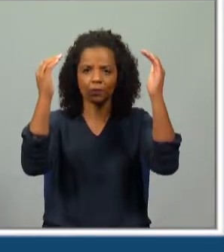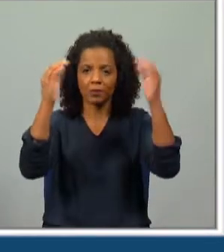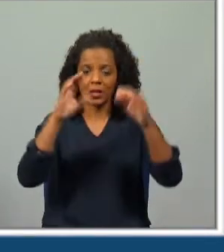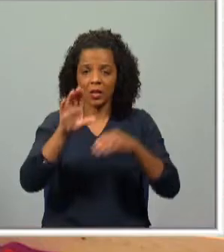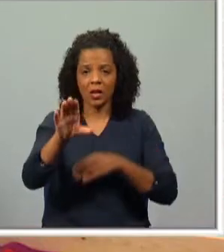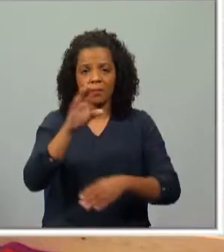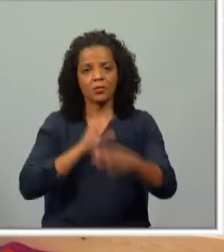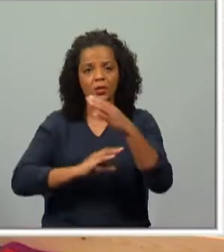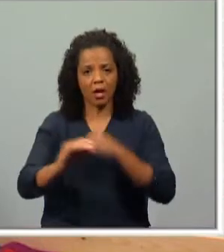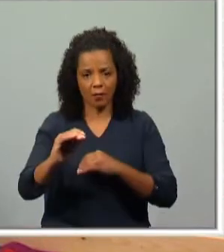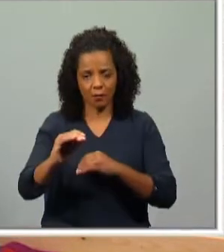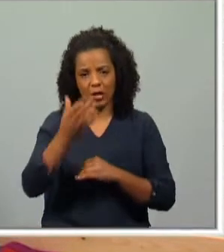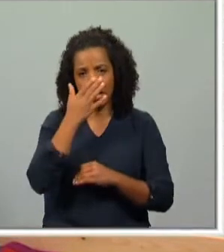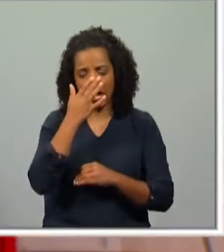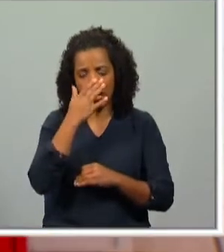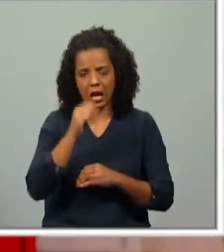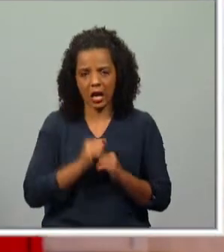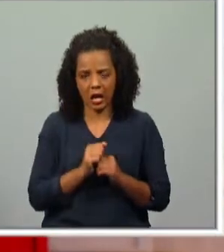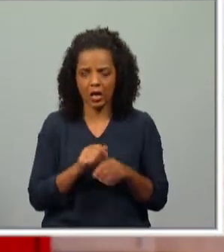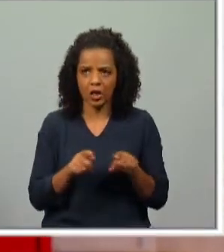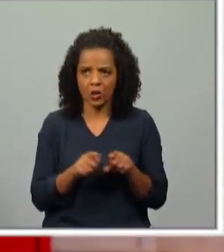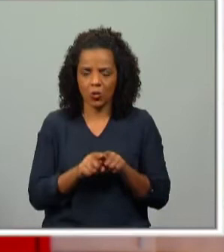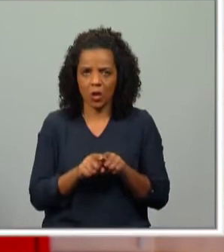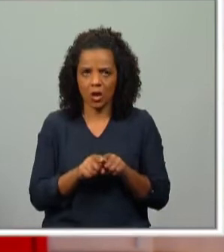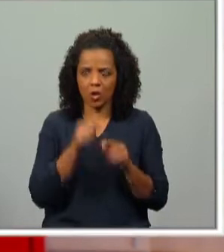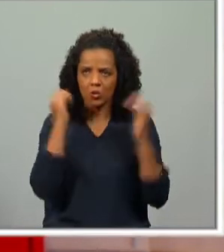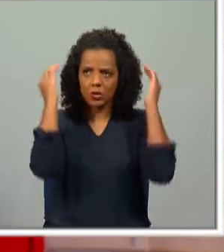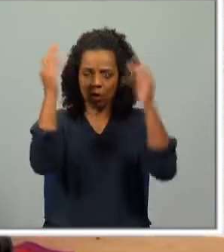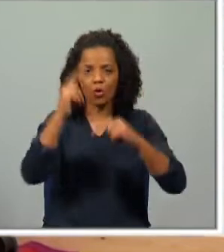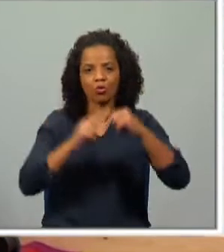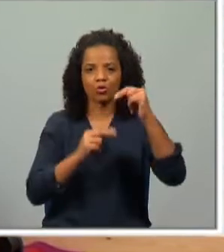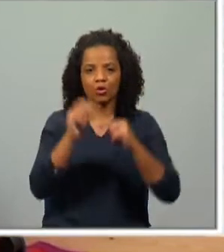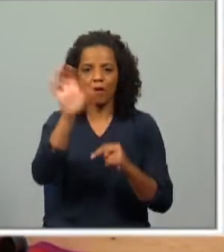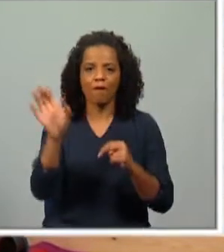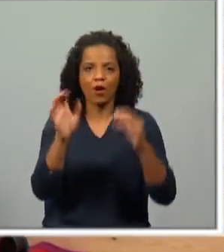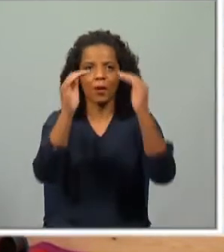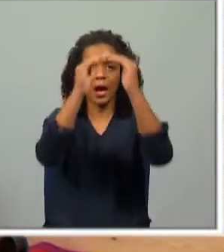como se o seu fosse uma construção em forma de abóbada depois Porque motivo as 就好像你的建築在拱頂形狀後為什麼